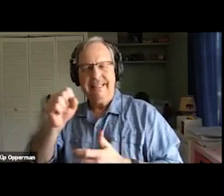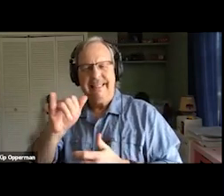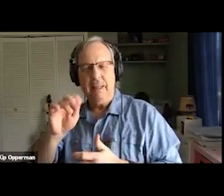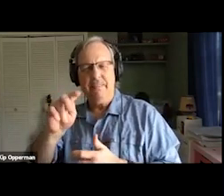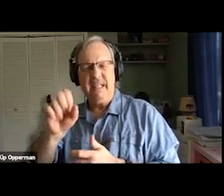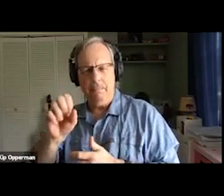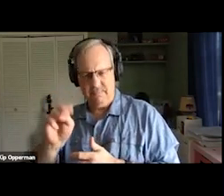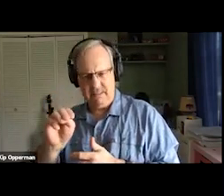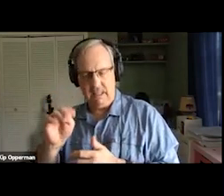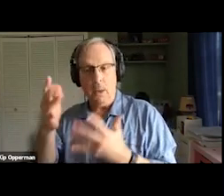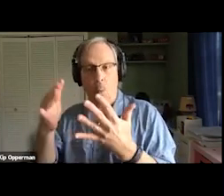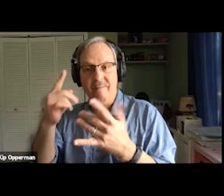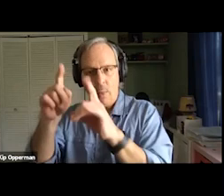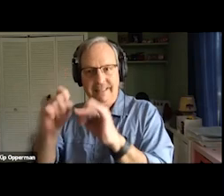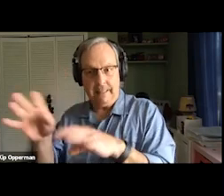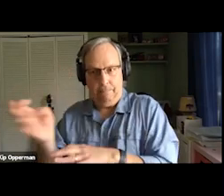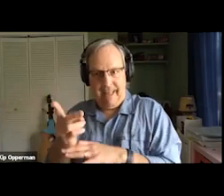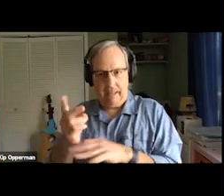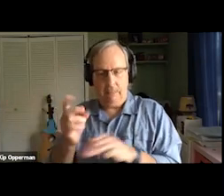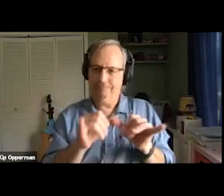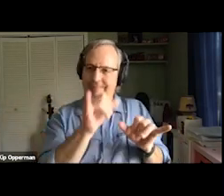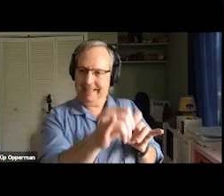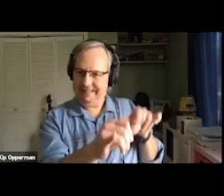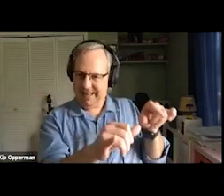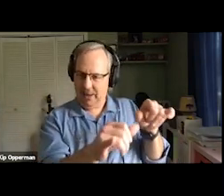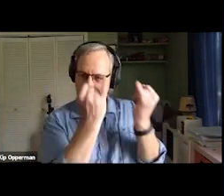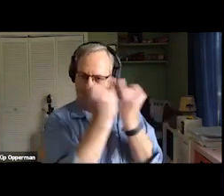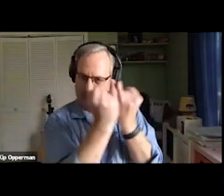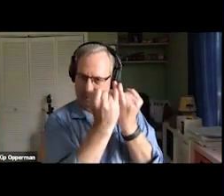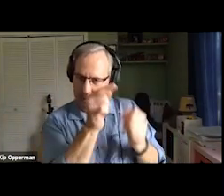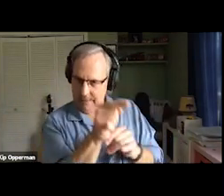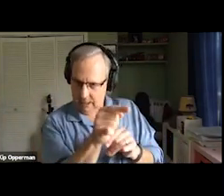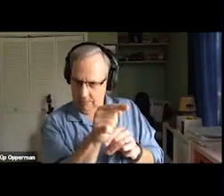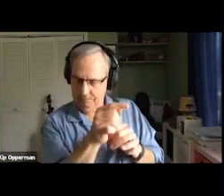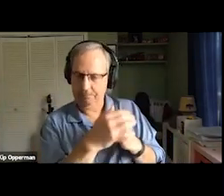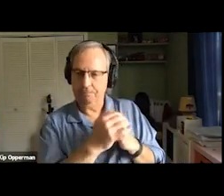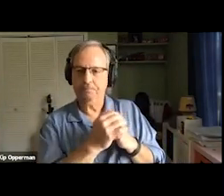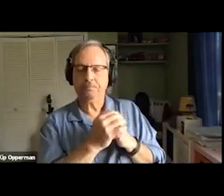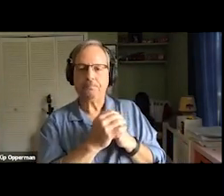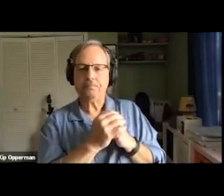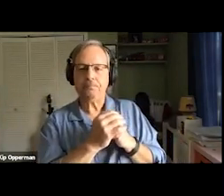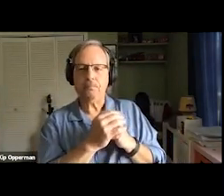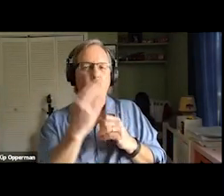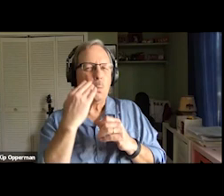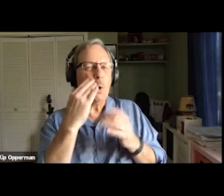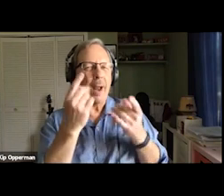Ahora se pueden imaginar, sabemos lo que el aislamiento les hace a las personas que padecen enfermedades mentales,